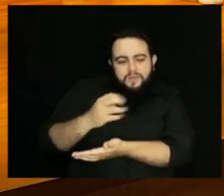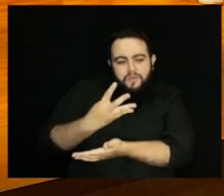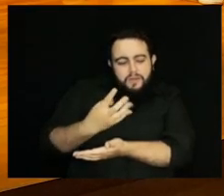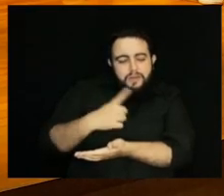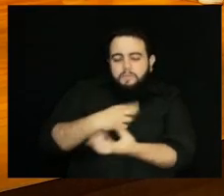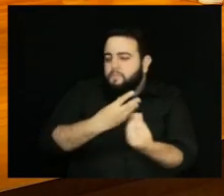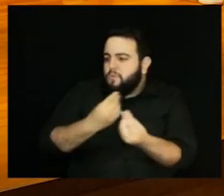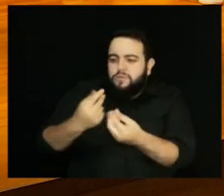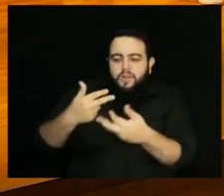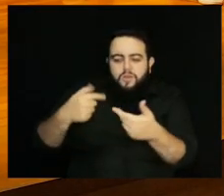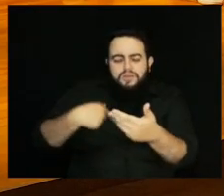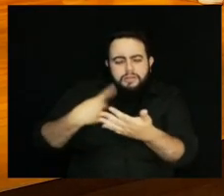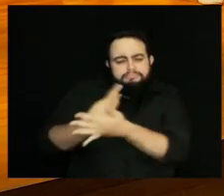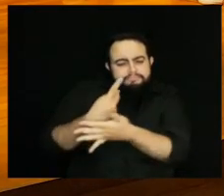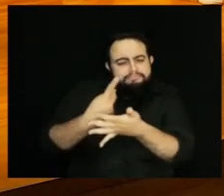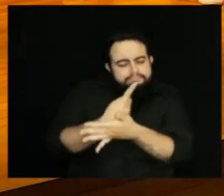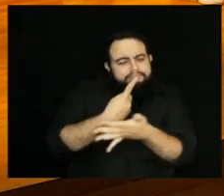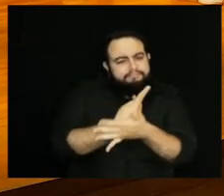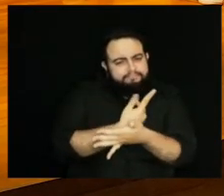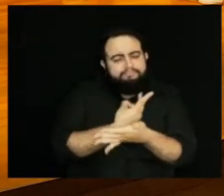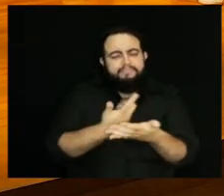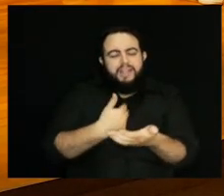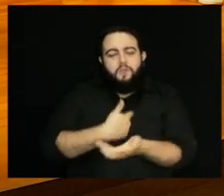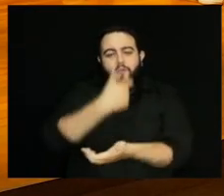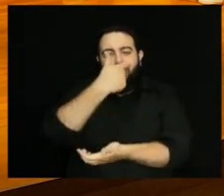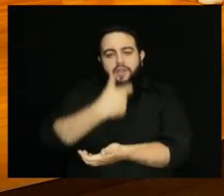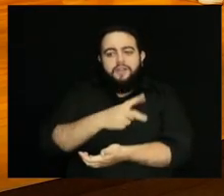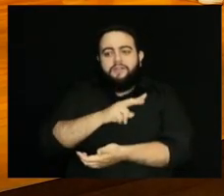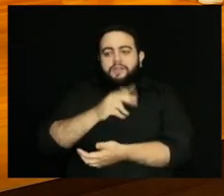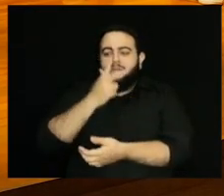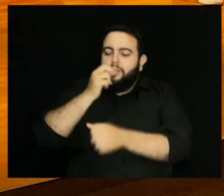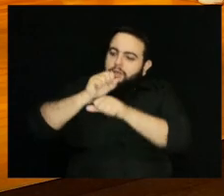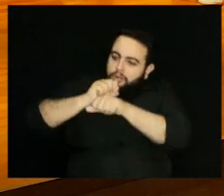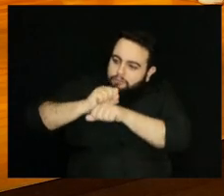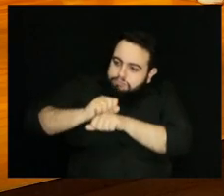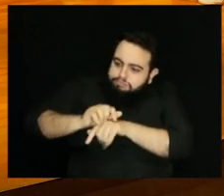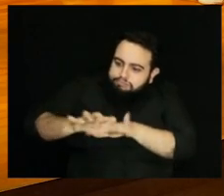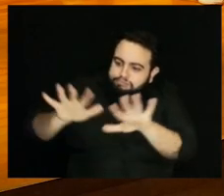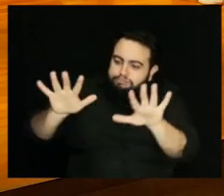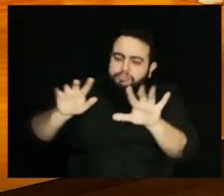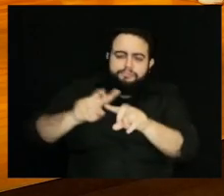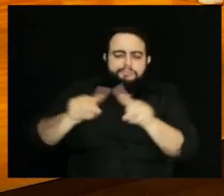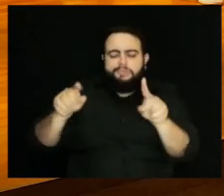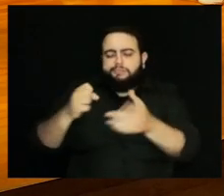muito assim né, achava que ia dar em grande coisa e não deu nada, ou coisa que eu não dei bola e